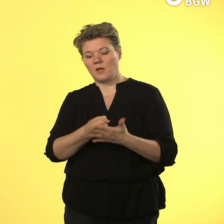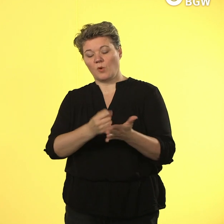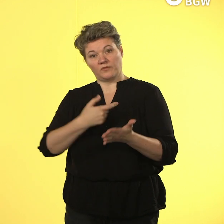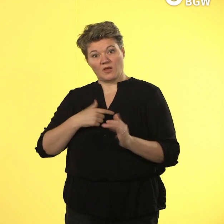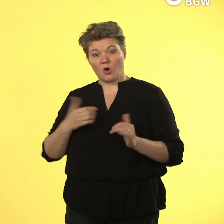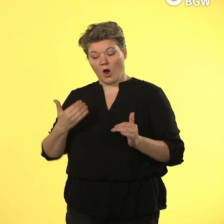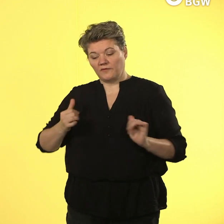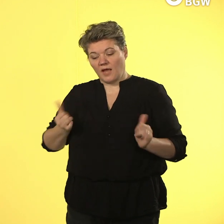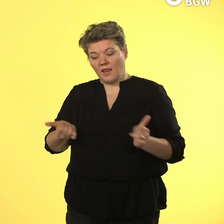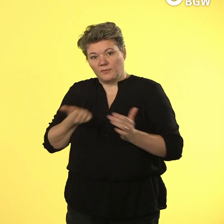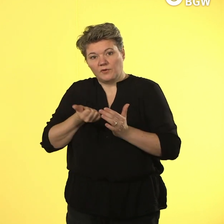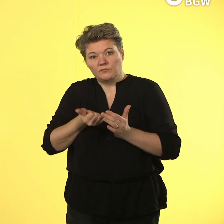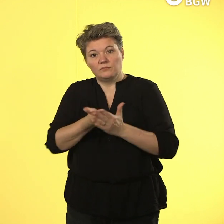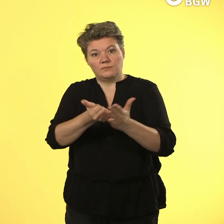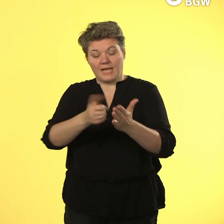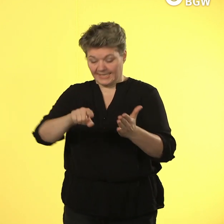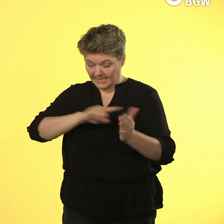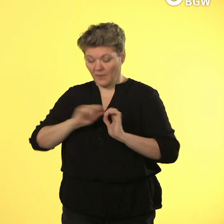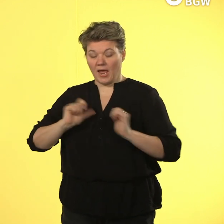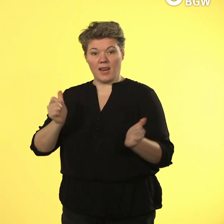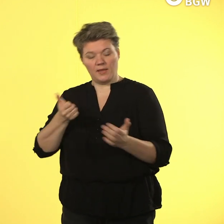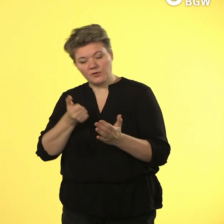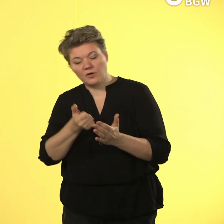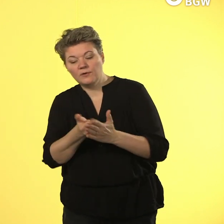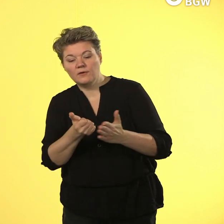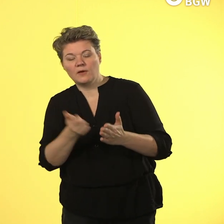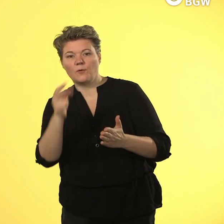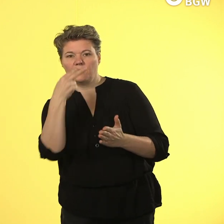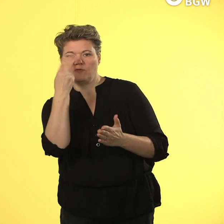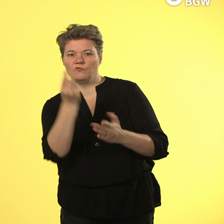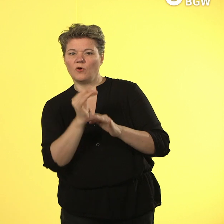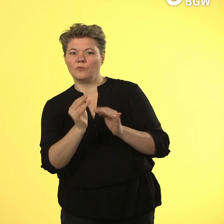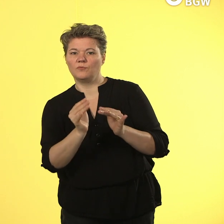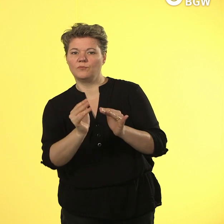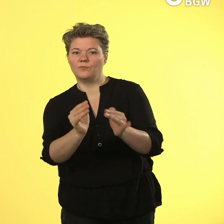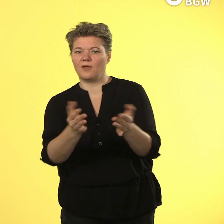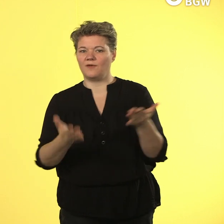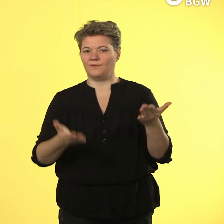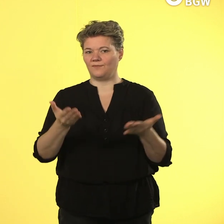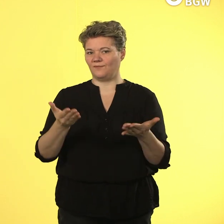Danach schauen wir, ob wir gemeinsam starten mit den vielfältigen Veränderungen und Aufgaben, die Sie haben.